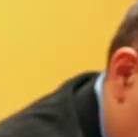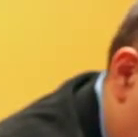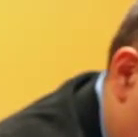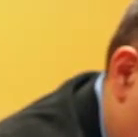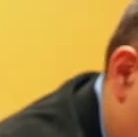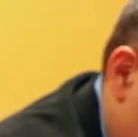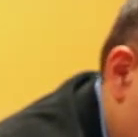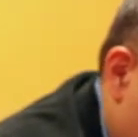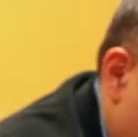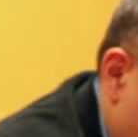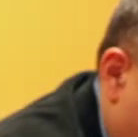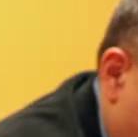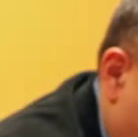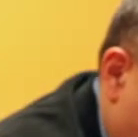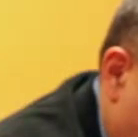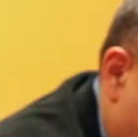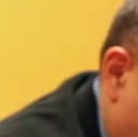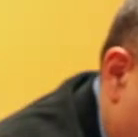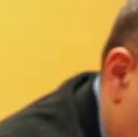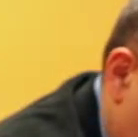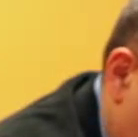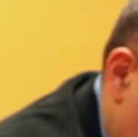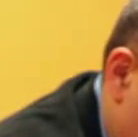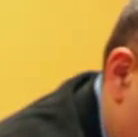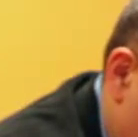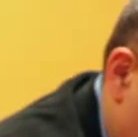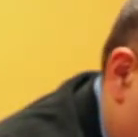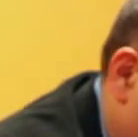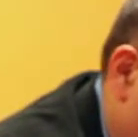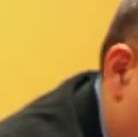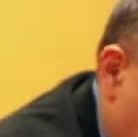Nos parece muy grave la situación del país valenciano en cuanto a la corrupción